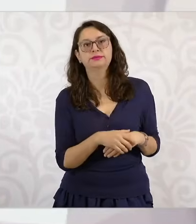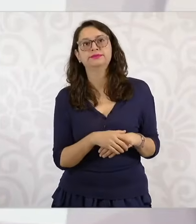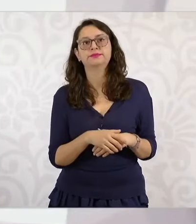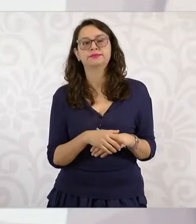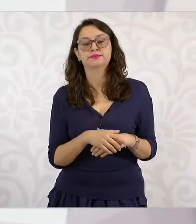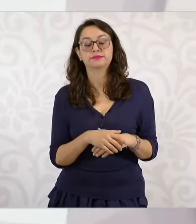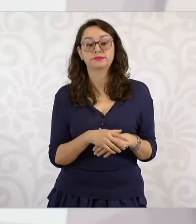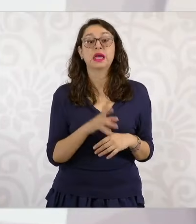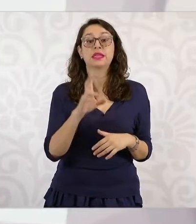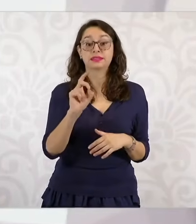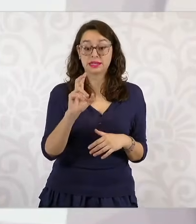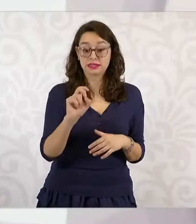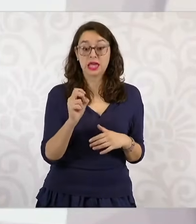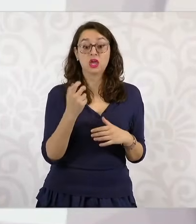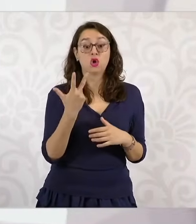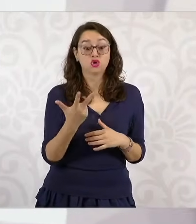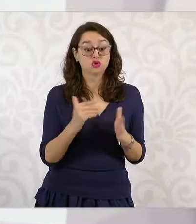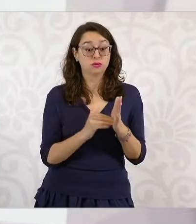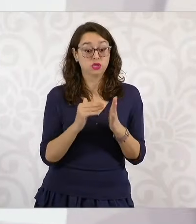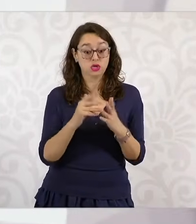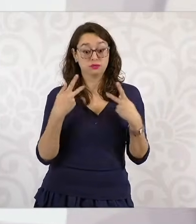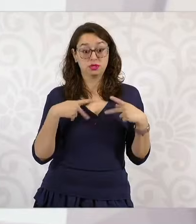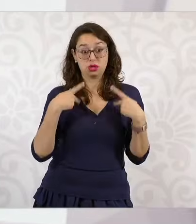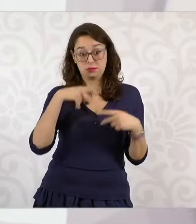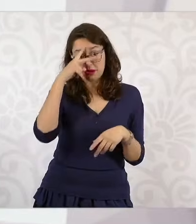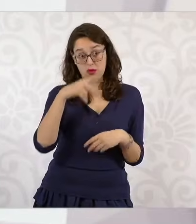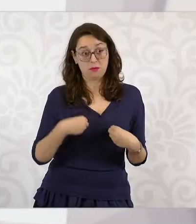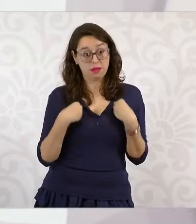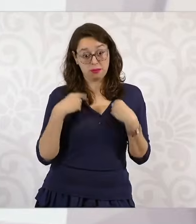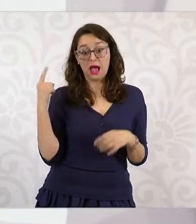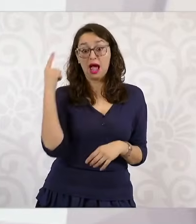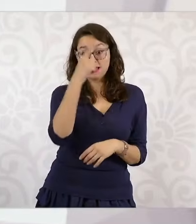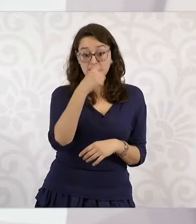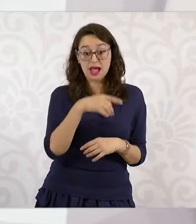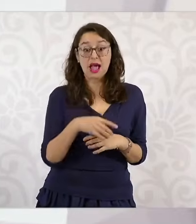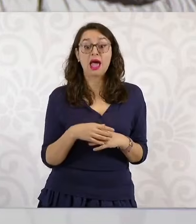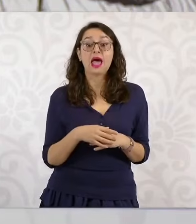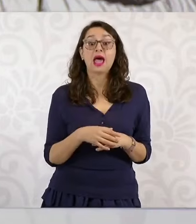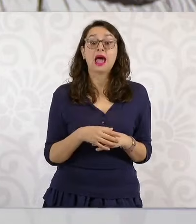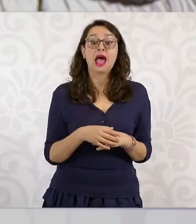Porque hay 38 millones de mexicanos viviendo allá y aquí hay quien dice que son cerca de 2